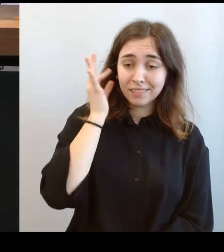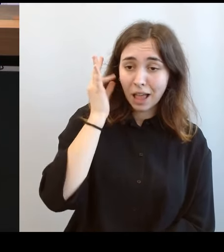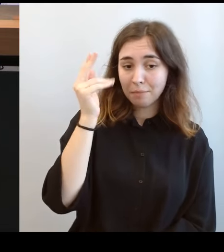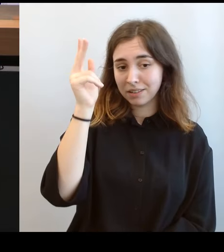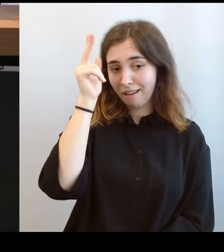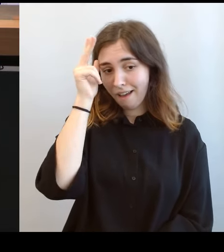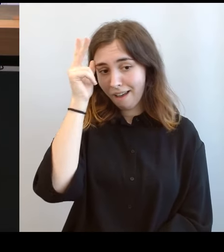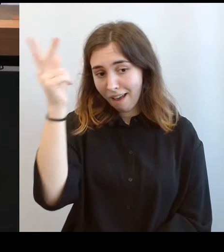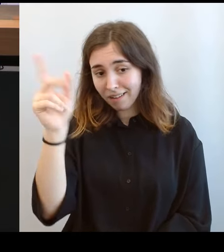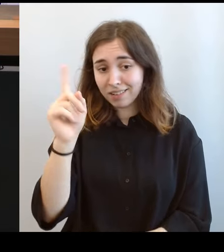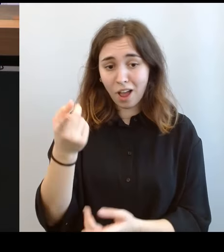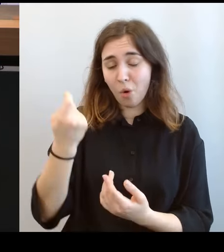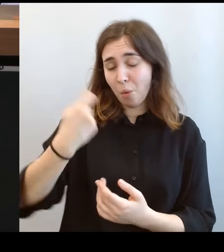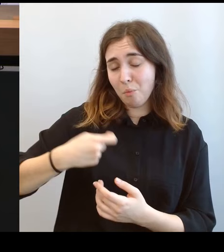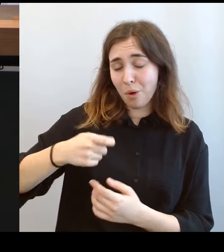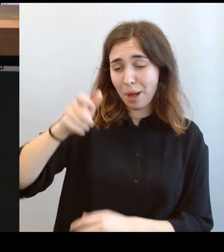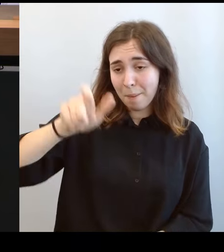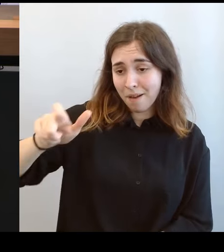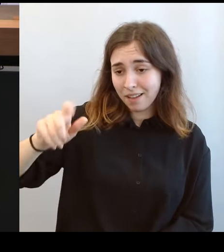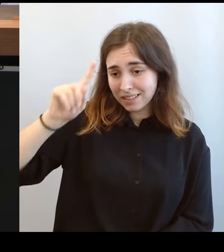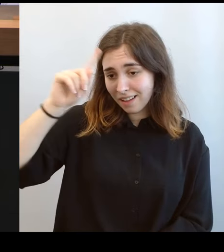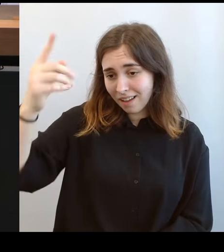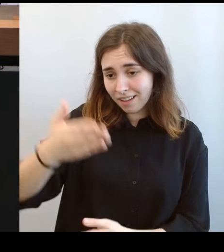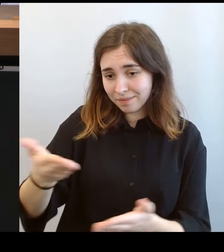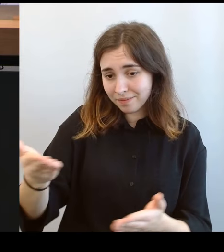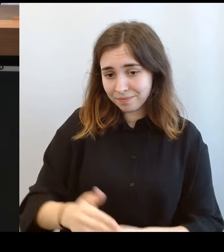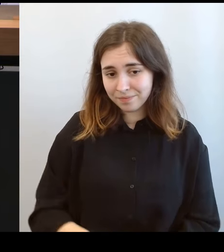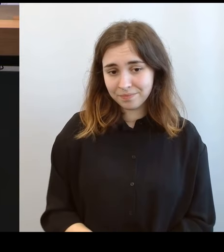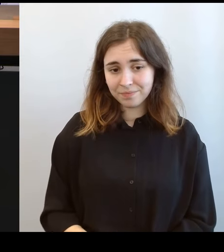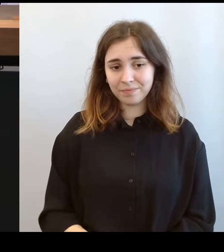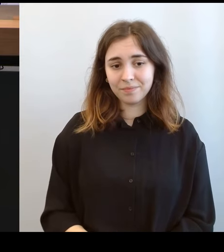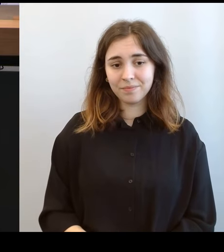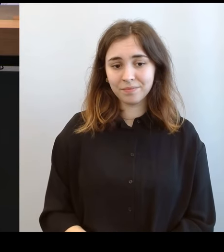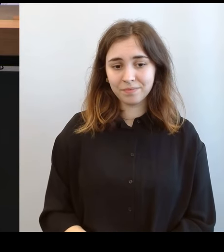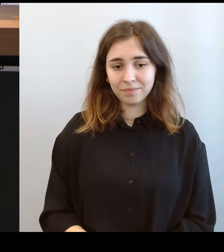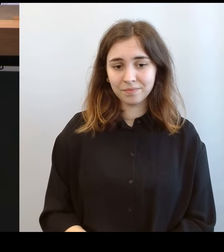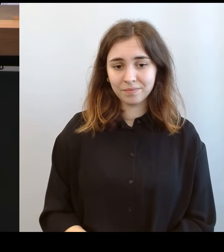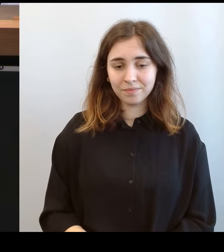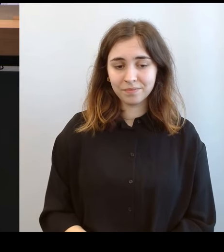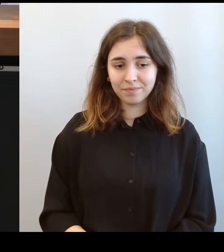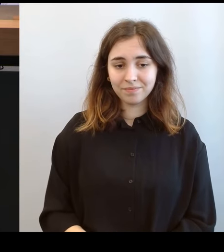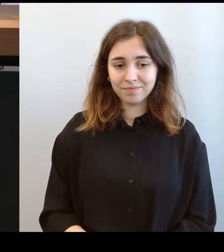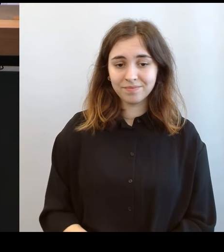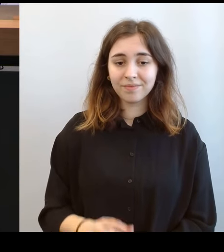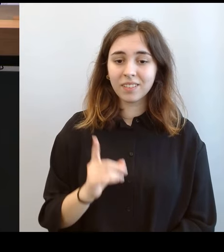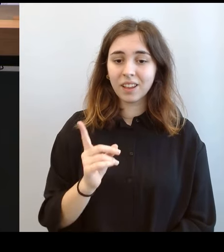Ein Umstand, eine Zuständigkeit können Sie allerdings auf der Ebene der Geschäftsordnung des Senats nicht regeln.